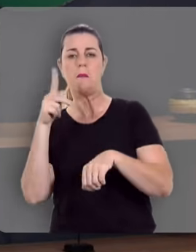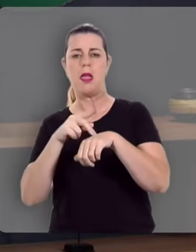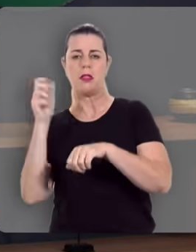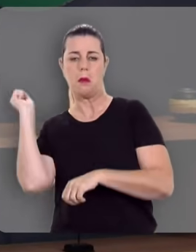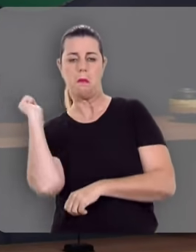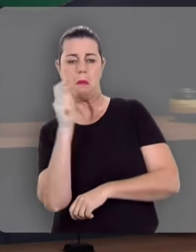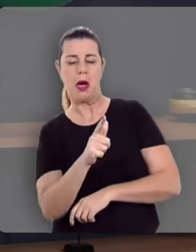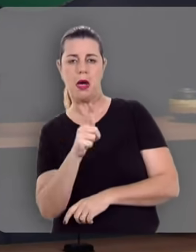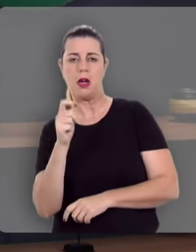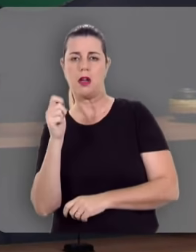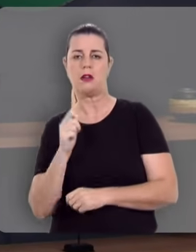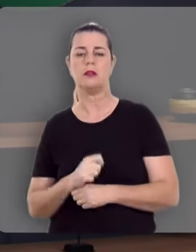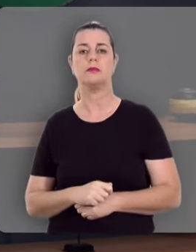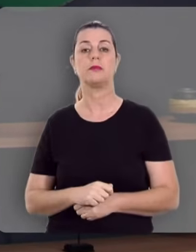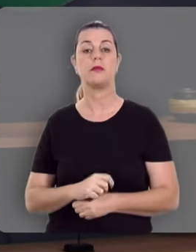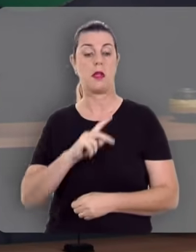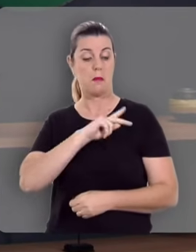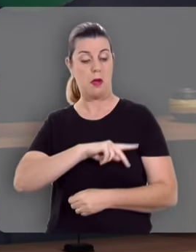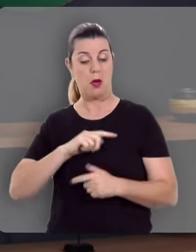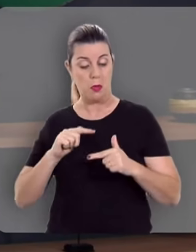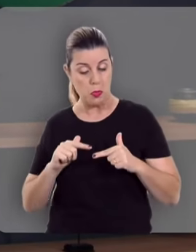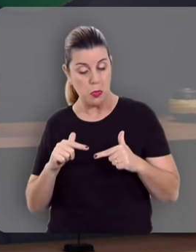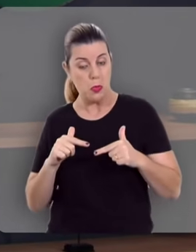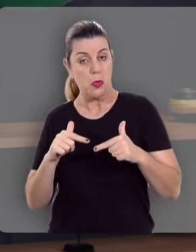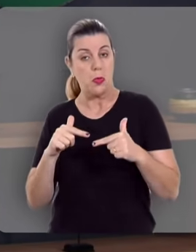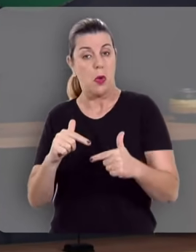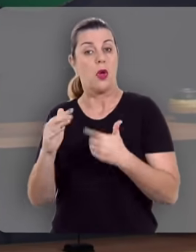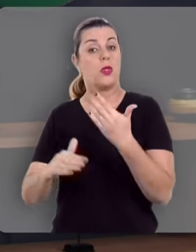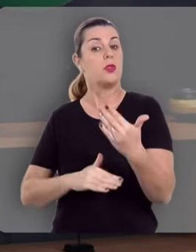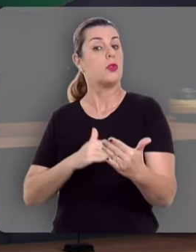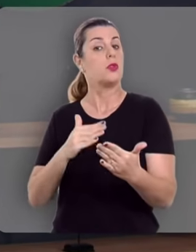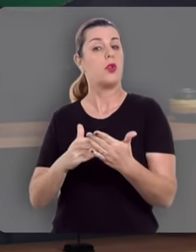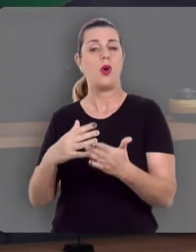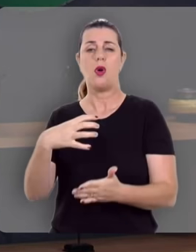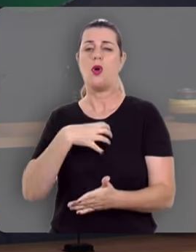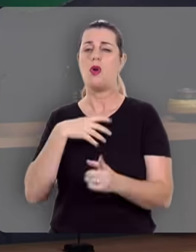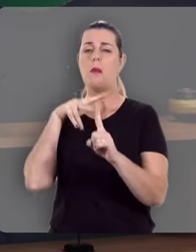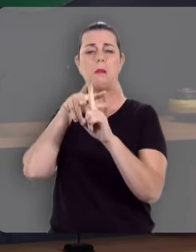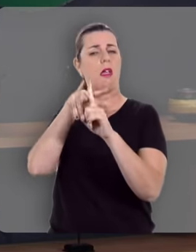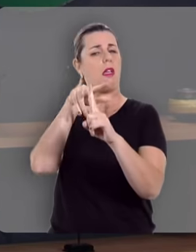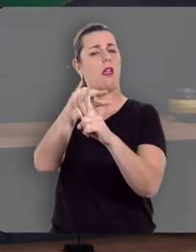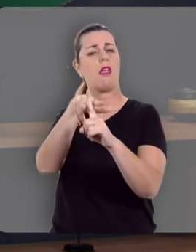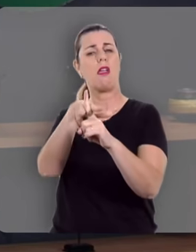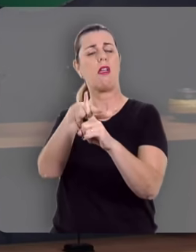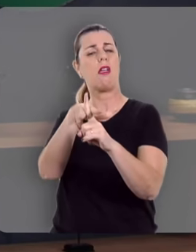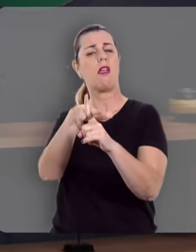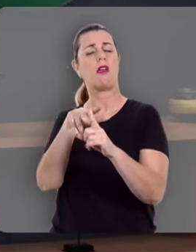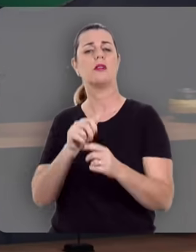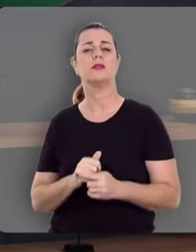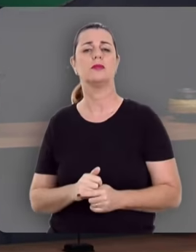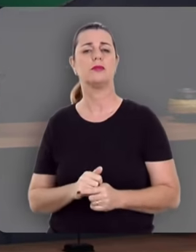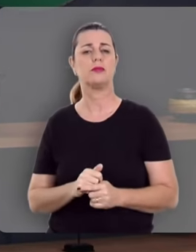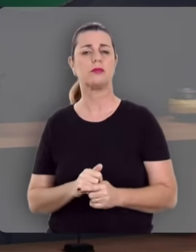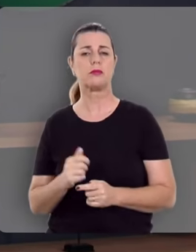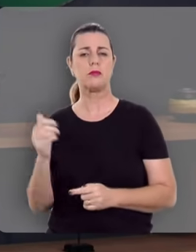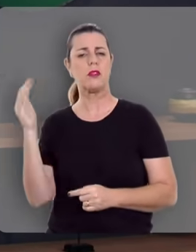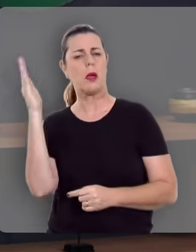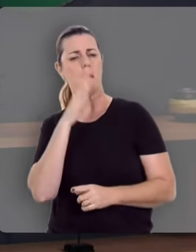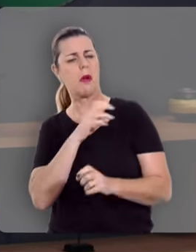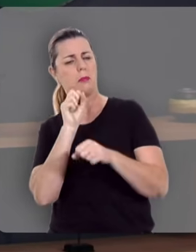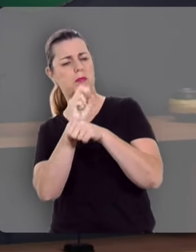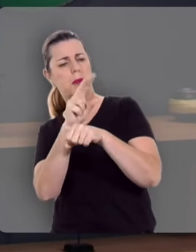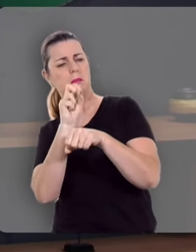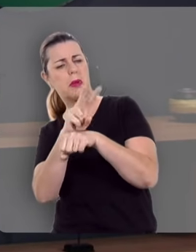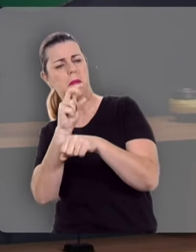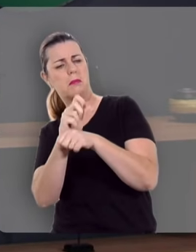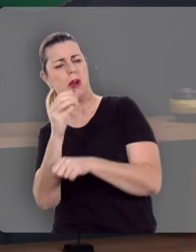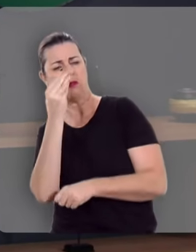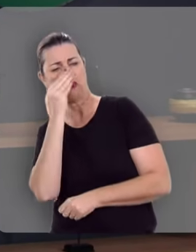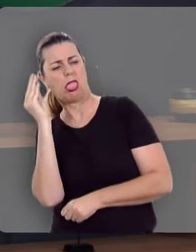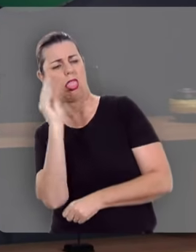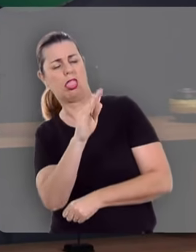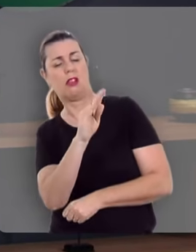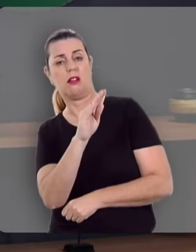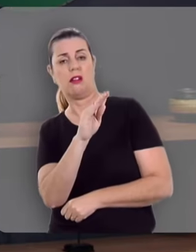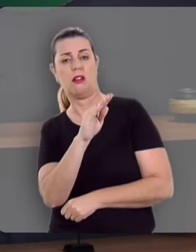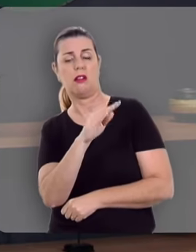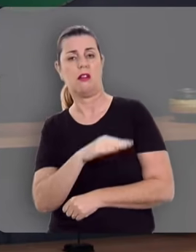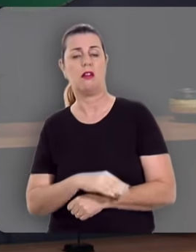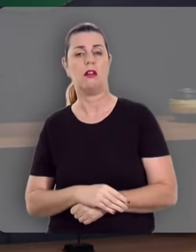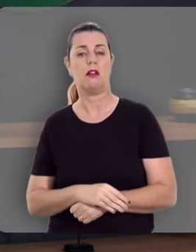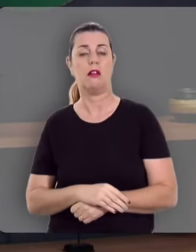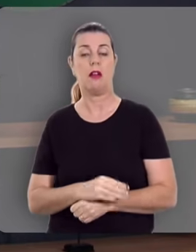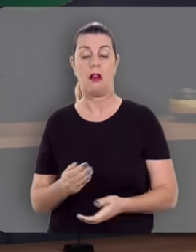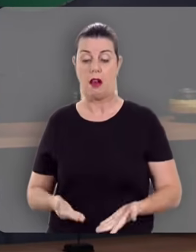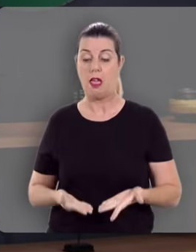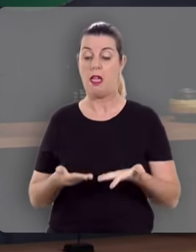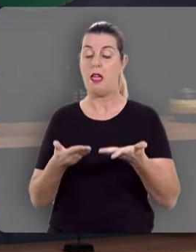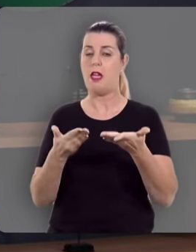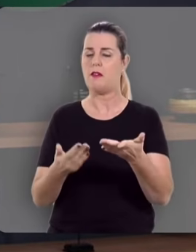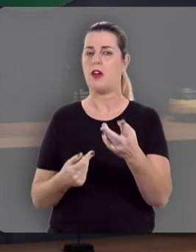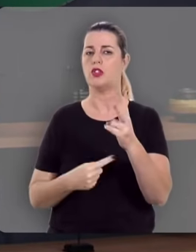com varas Paulo enfrentou todo tipo de perseguição de hostilidade de rejeição Tô levando a duas